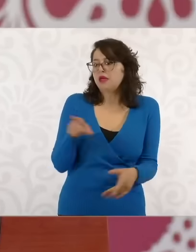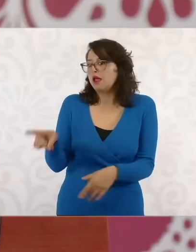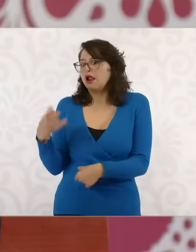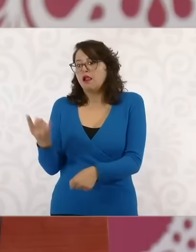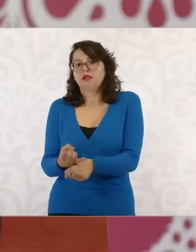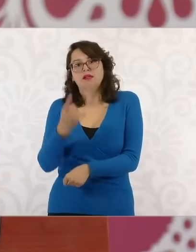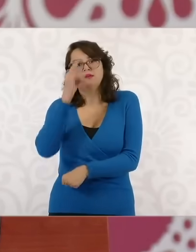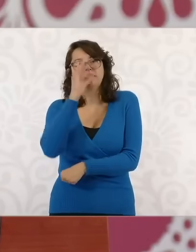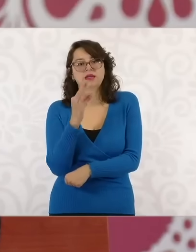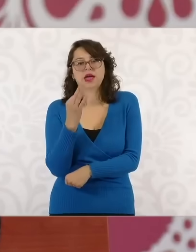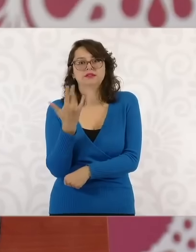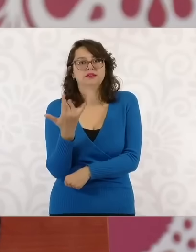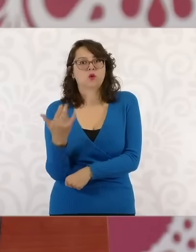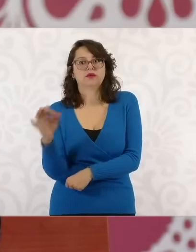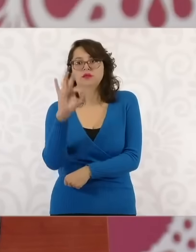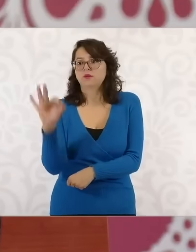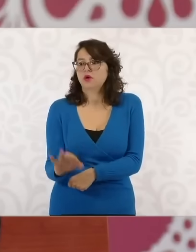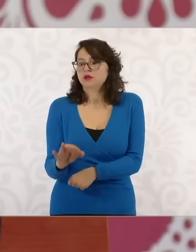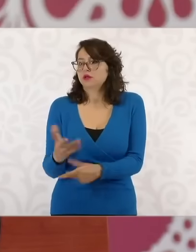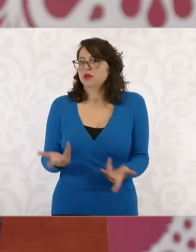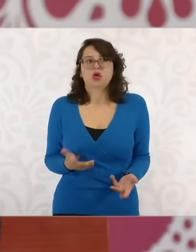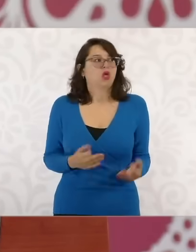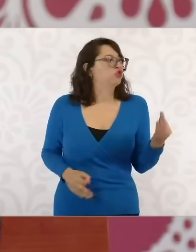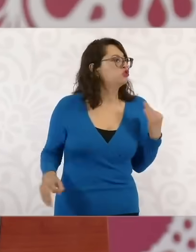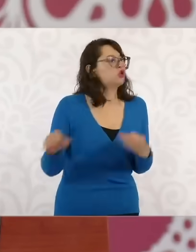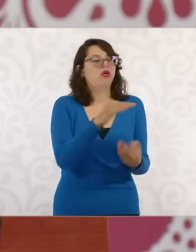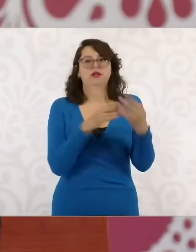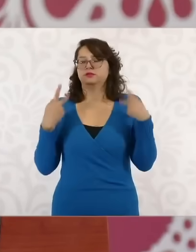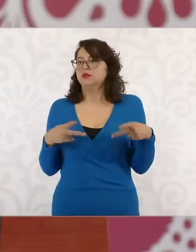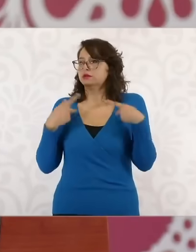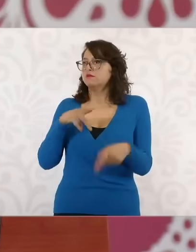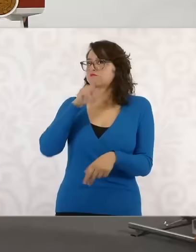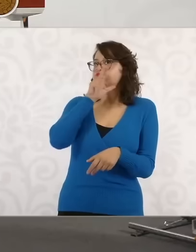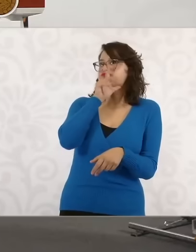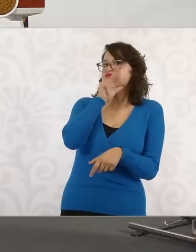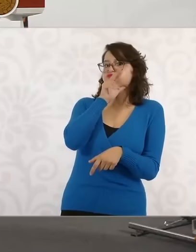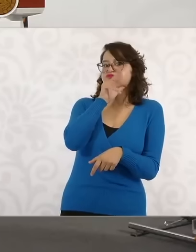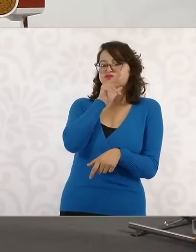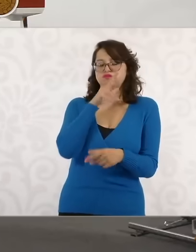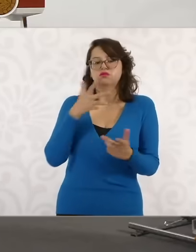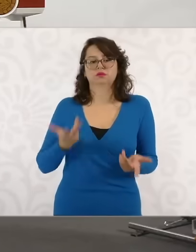piezas, mete en problema a todos los pacientes mexicanos. Laboratorios PISA, que si bien le